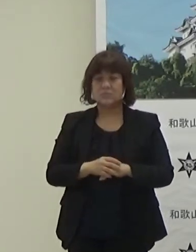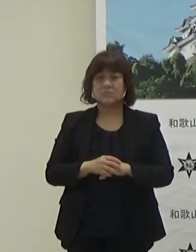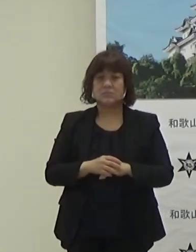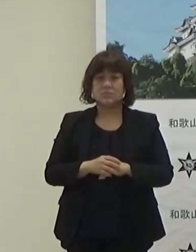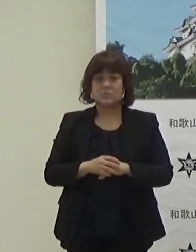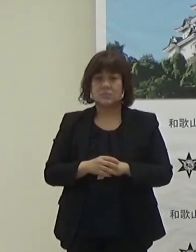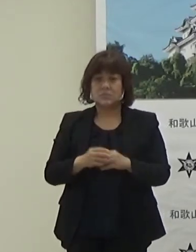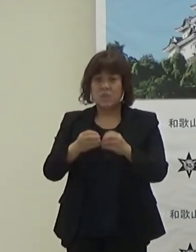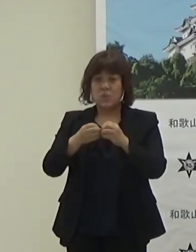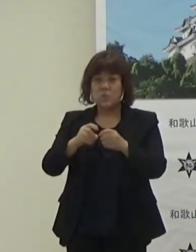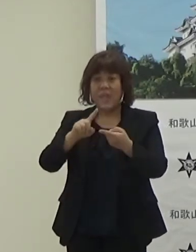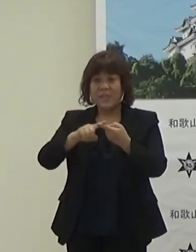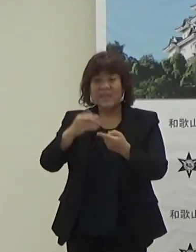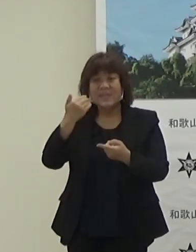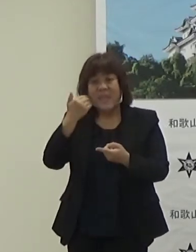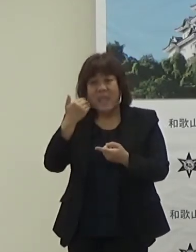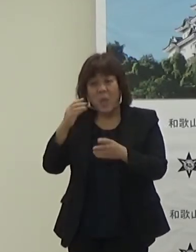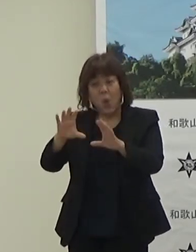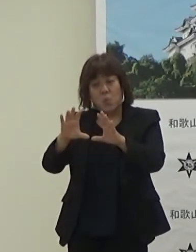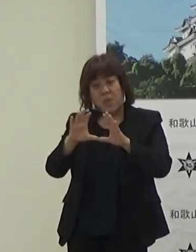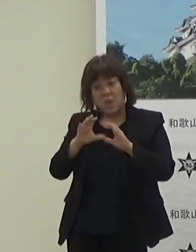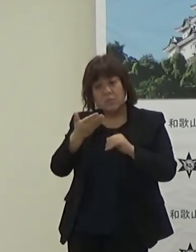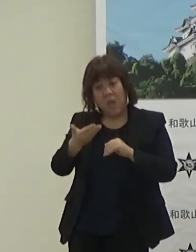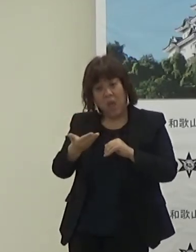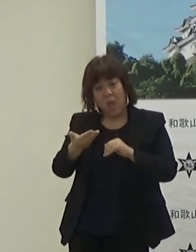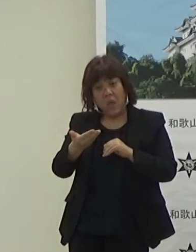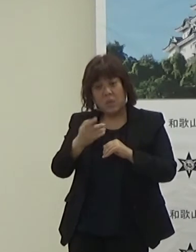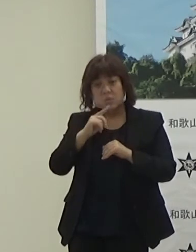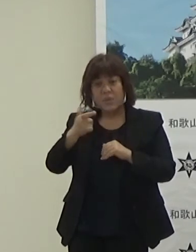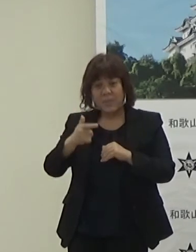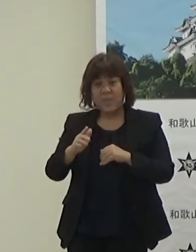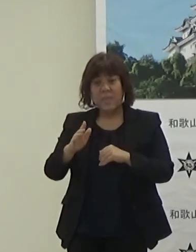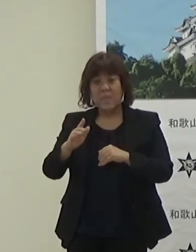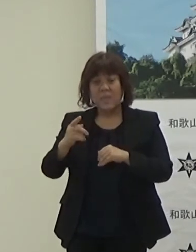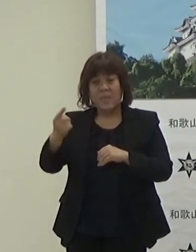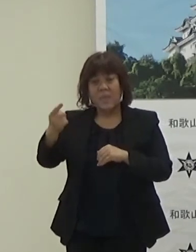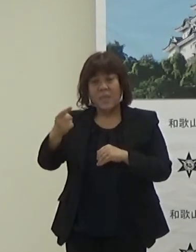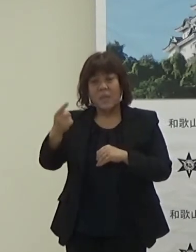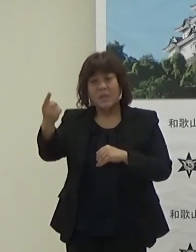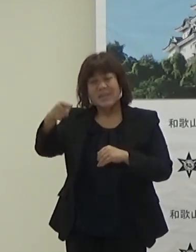具体的に誰を受け入れるってわけではなくって 手を挙げて来てもらえる状態を作っているっていうことですかね